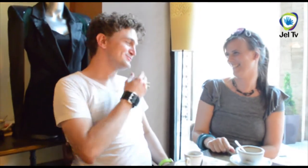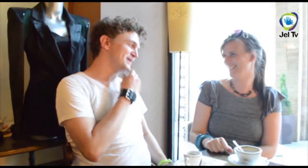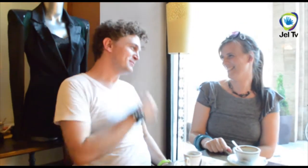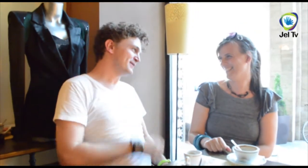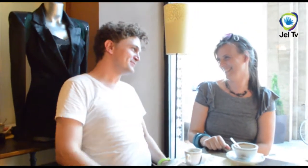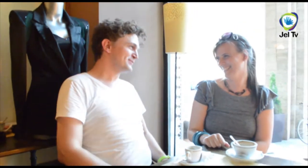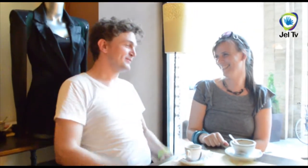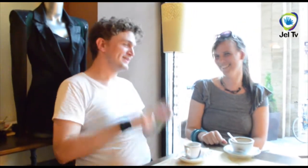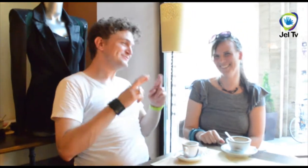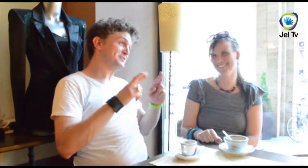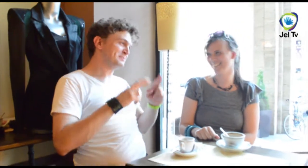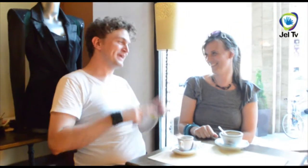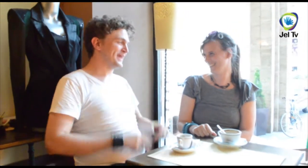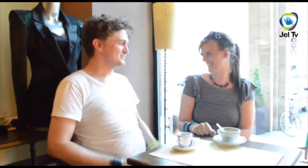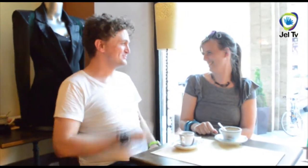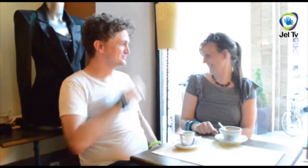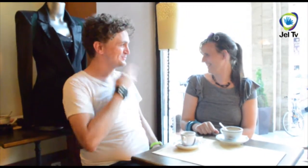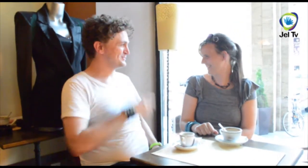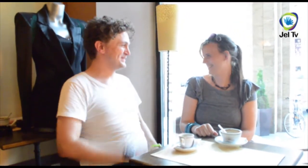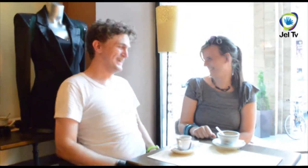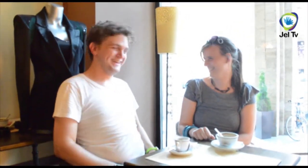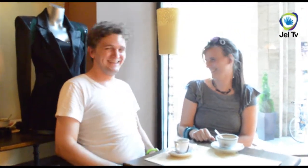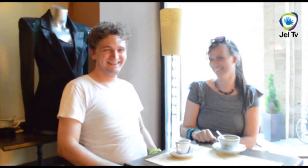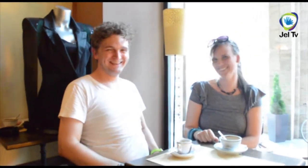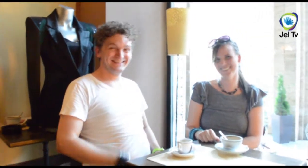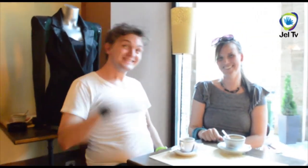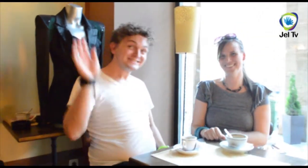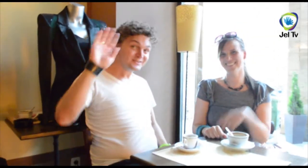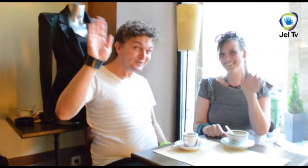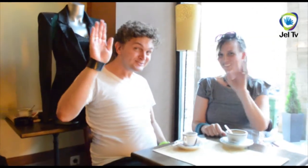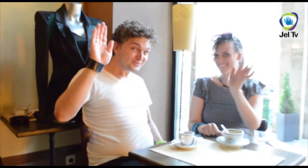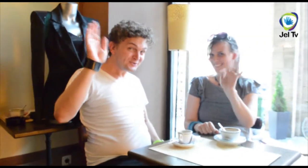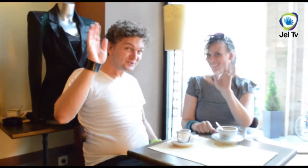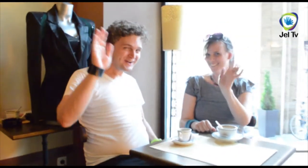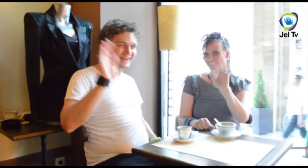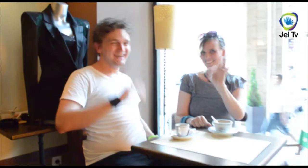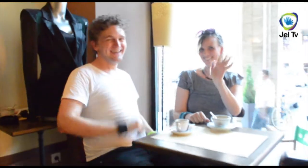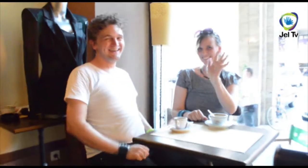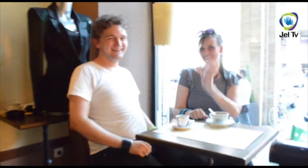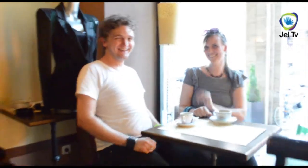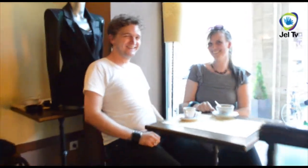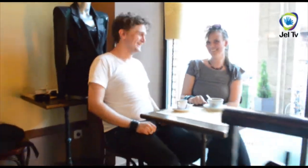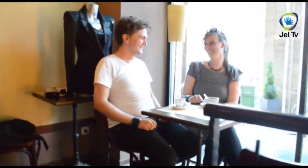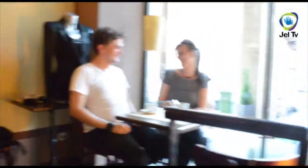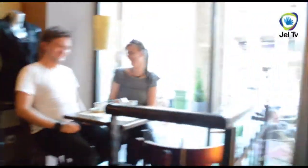Köszönöm! És remélem!! Sziasztok!